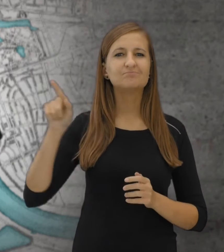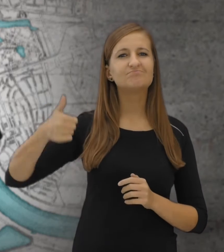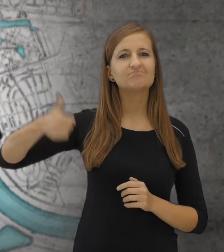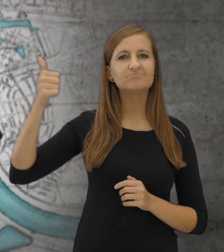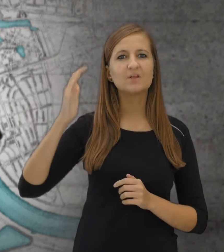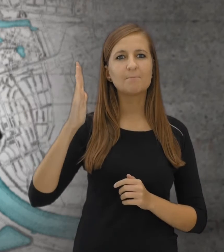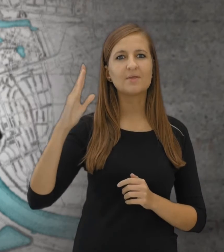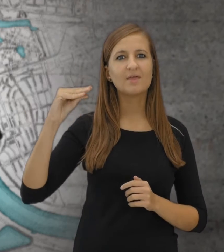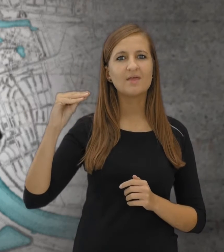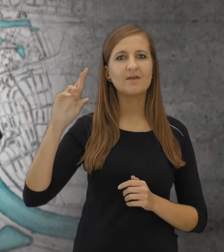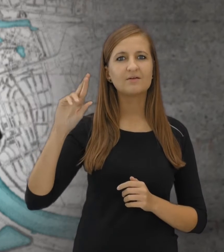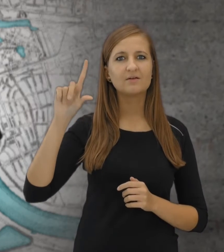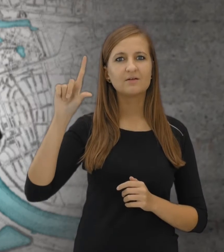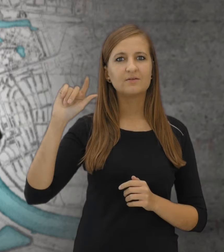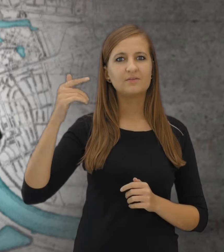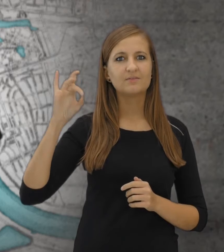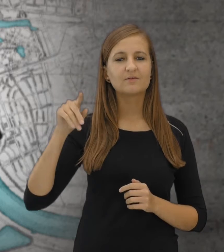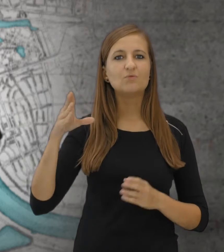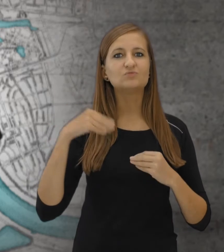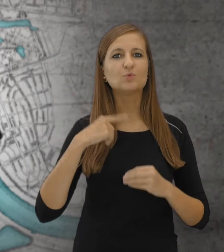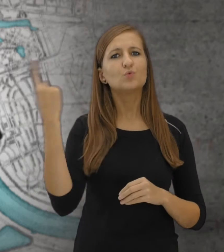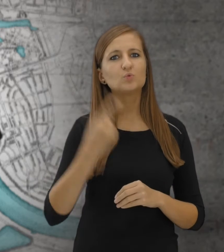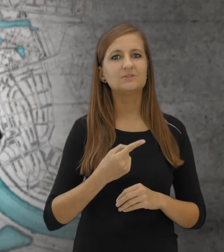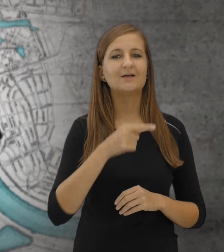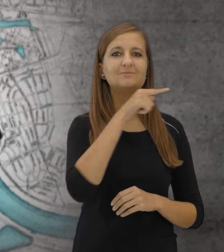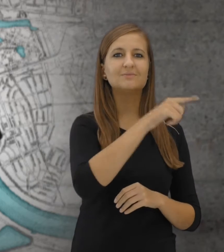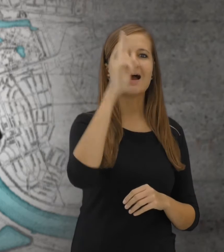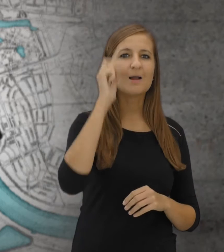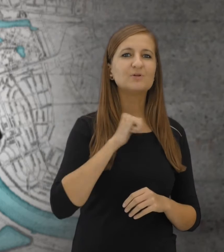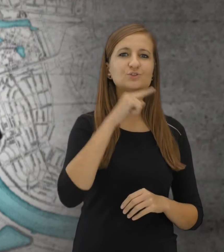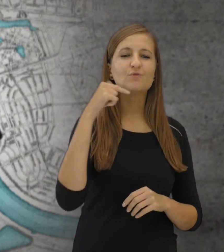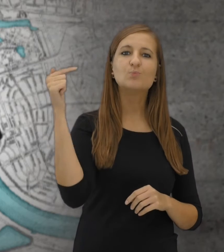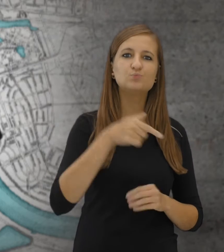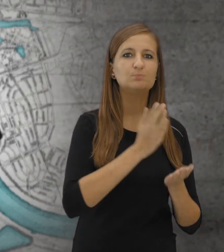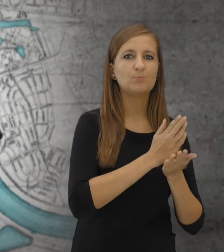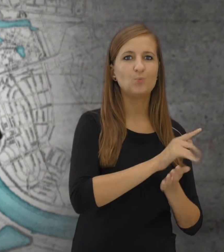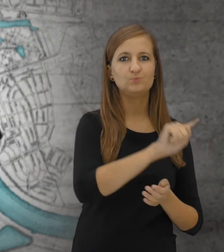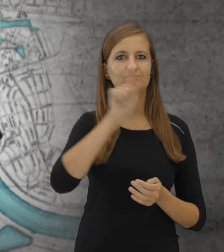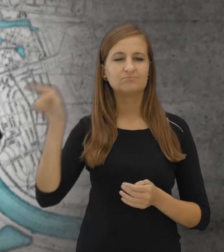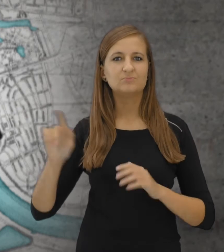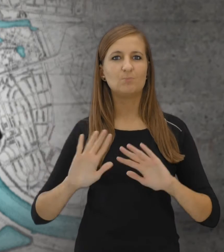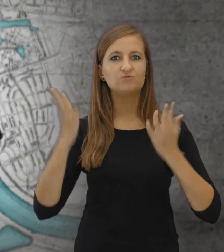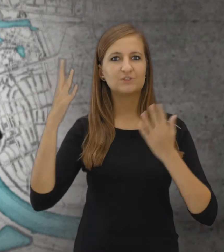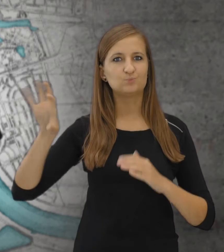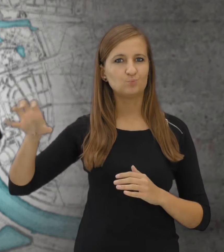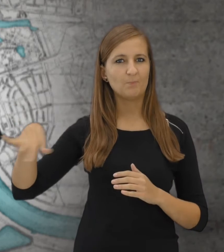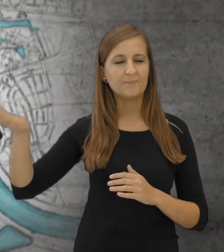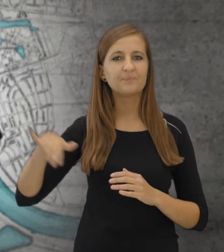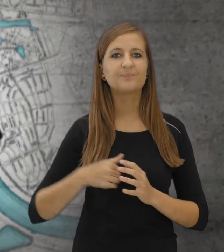Generał Berling dostał rozkaz, żeby żołnierze I Polskiej Armii przepłynęli przez Wisłę i wsparli powstańców.